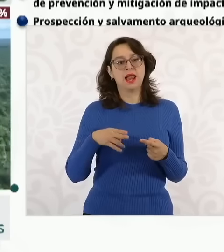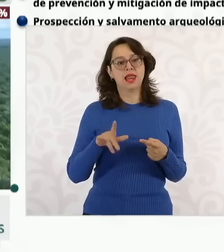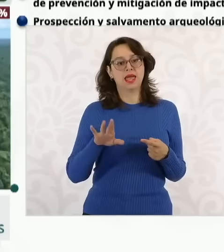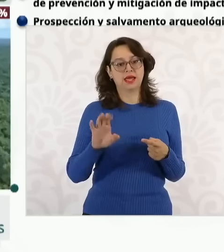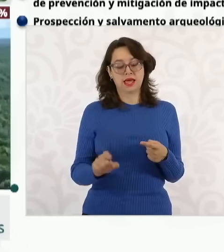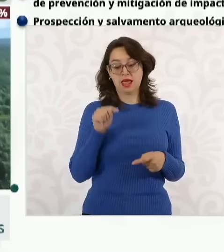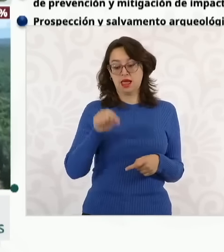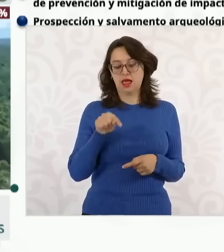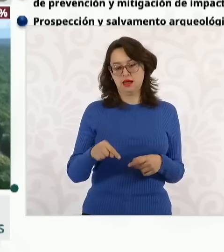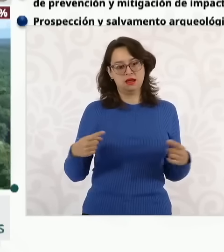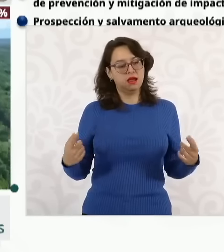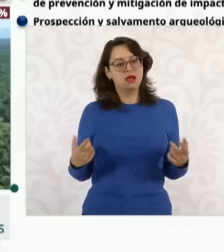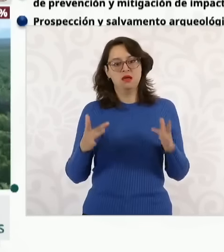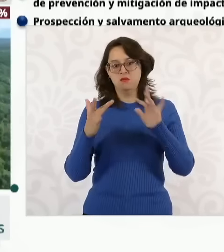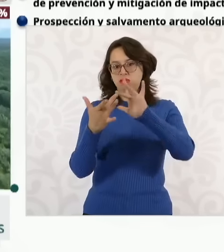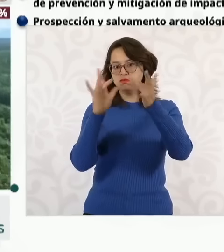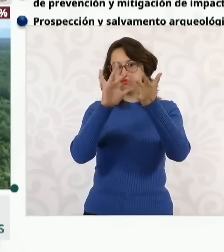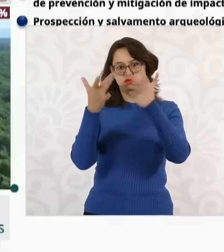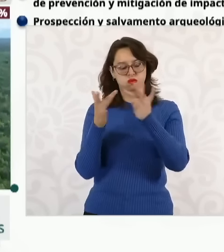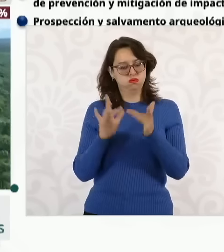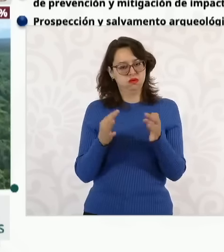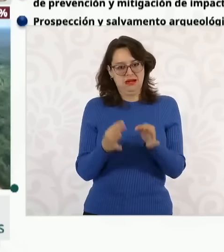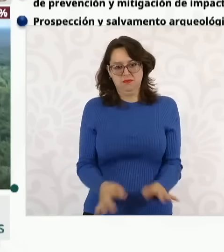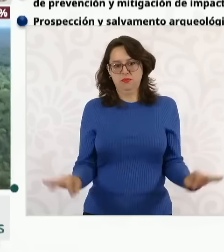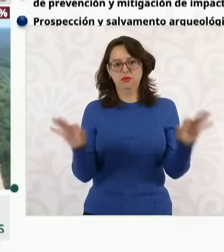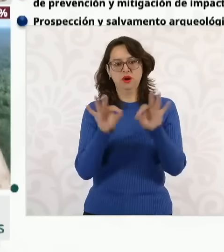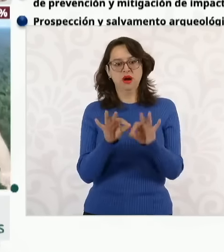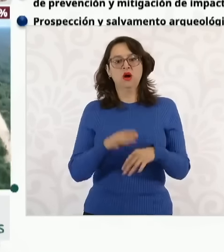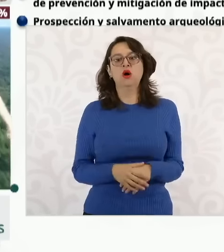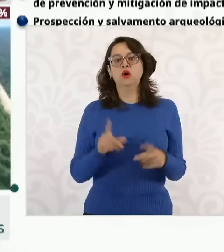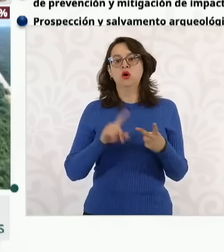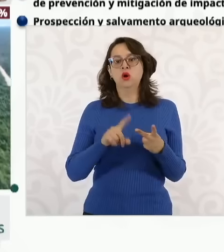importante de conexión que lo vamos ahorita más adelante, la terminal Pochilá, que es una terminal